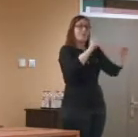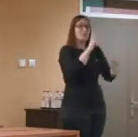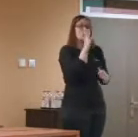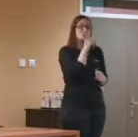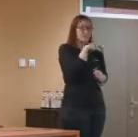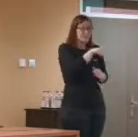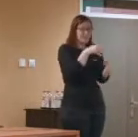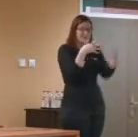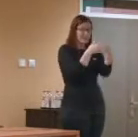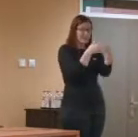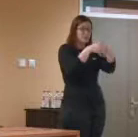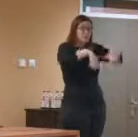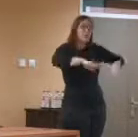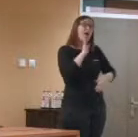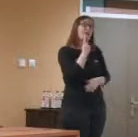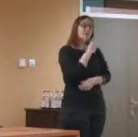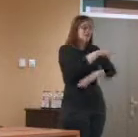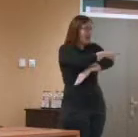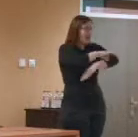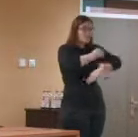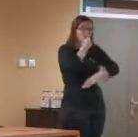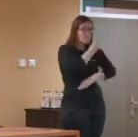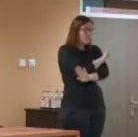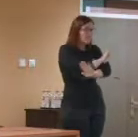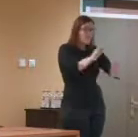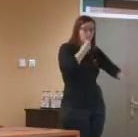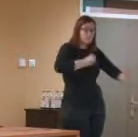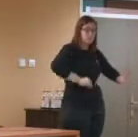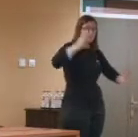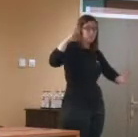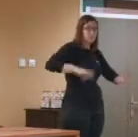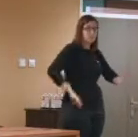mejores arquitectos de esta estructura. Al final